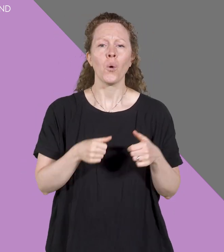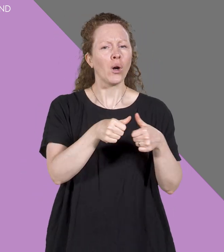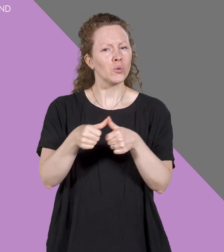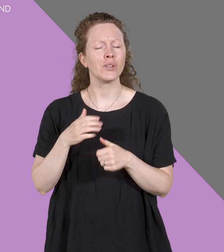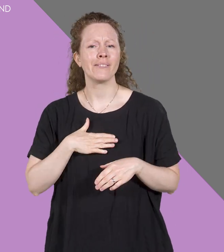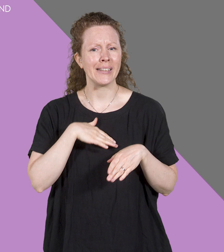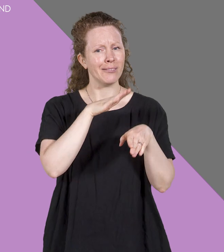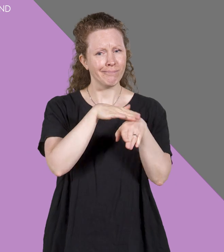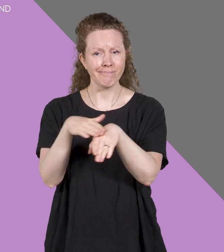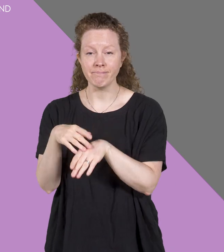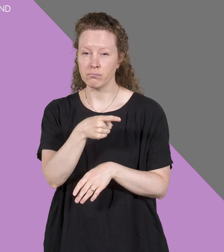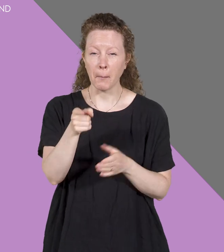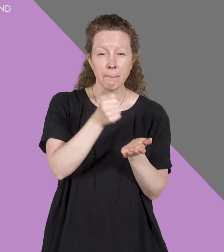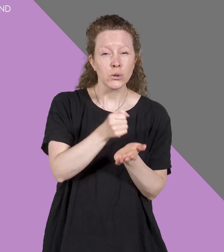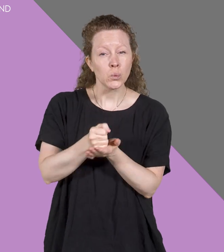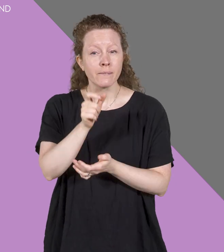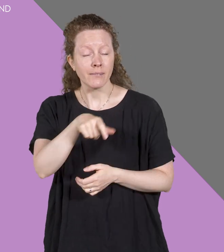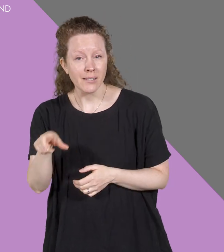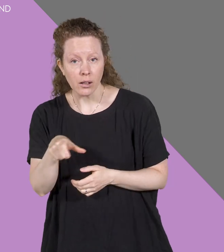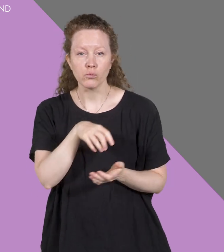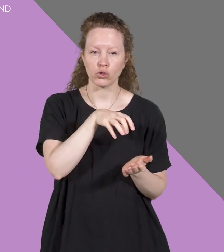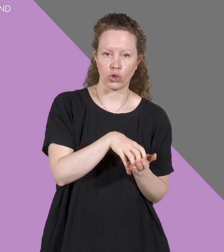Med sitt ställningstagande vill organisationerna påminna beslutfattarna -